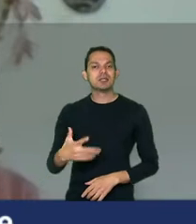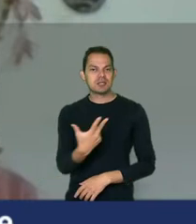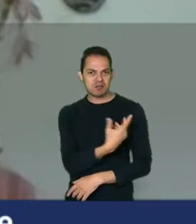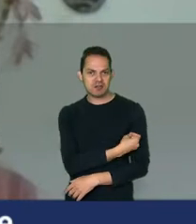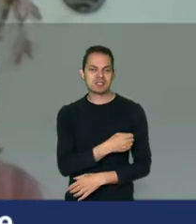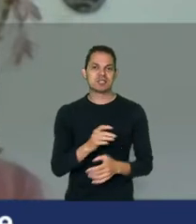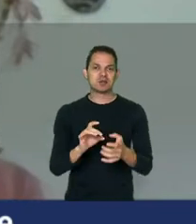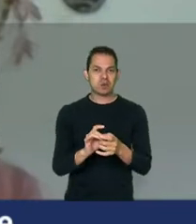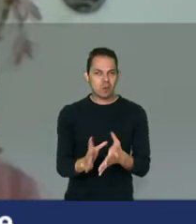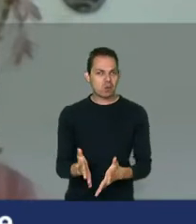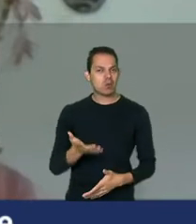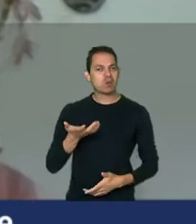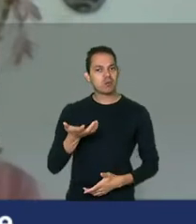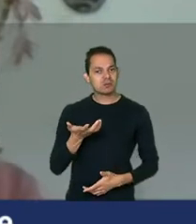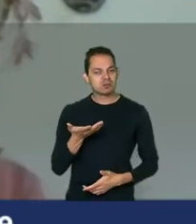PARA QUE AS CRIANÇAS NÃO TENHAM NEGADO SEU DIREITO E